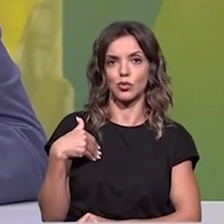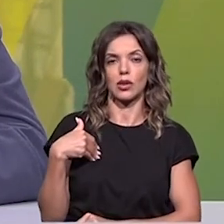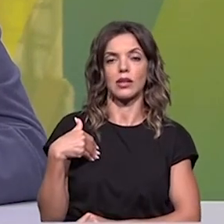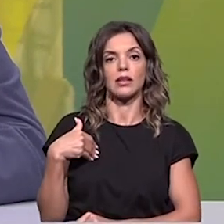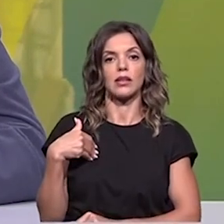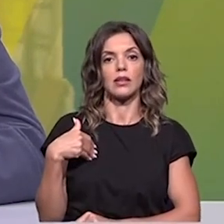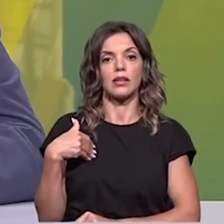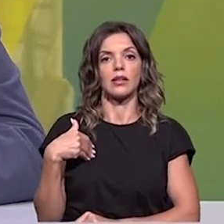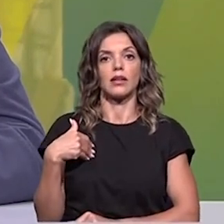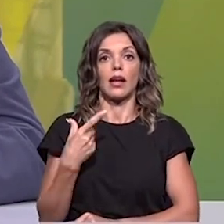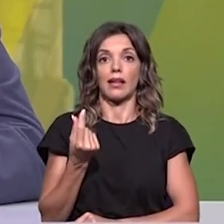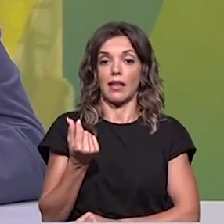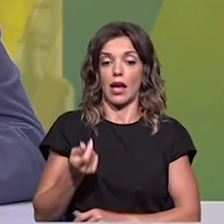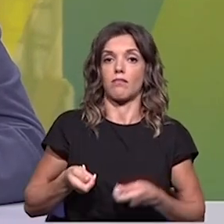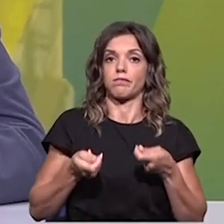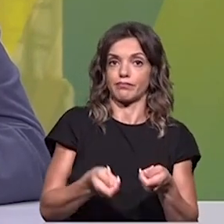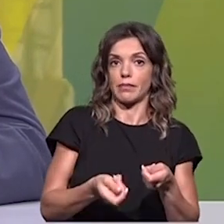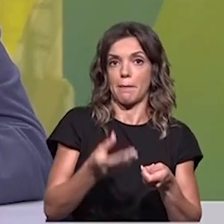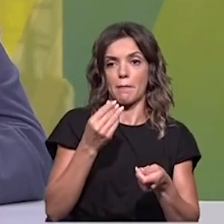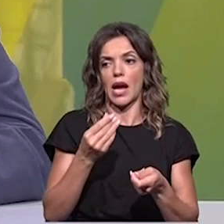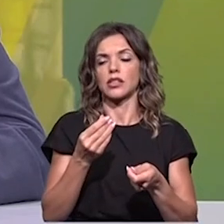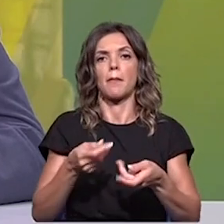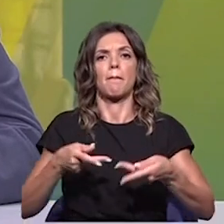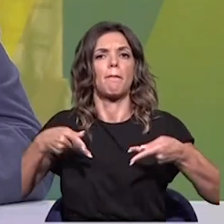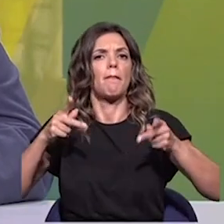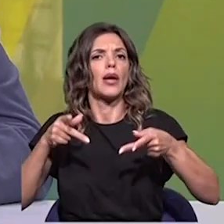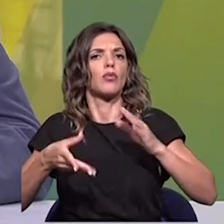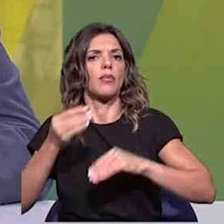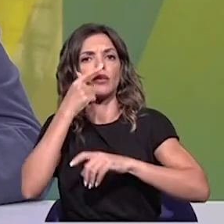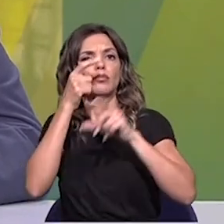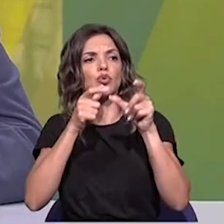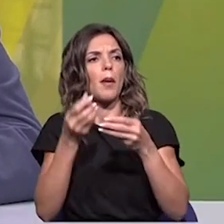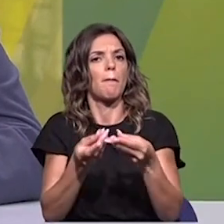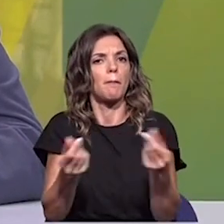Não só mais dinheiro, mas com mais mecanismos, mais pessoas, mais pessoas formadas na área.